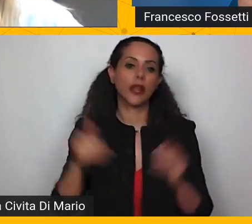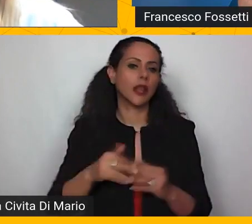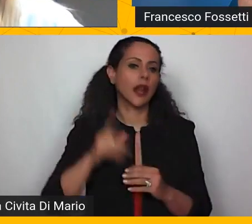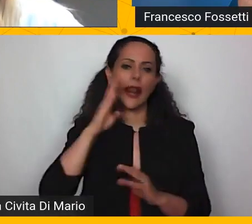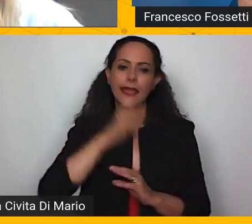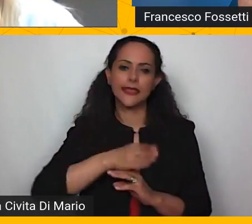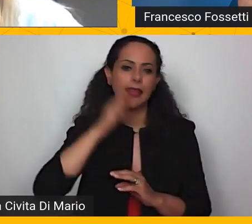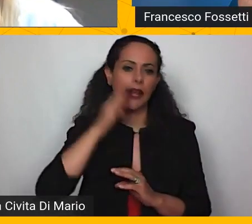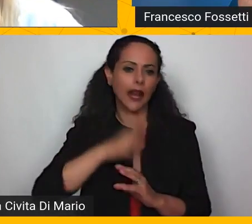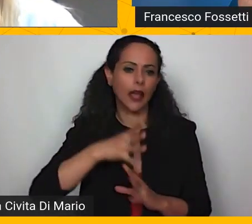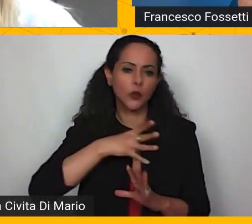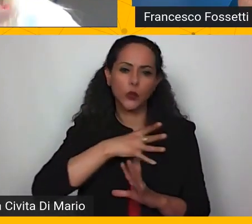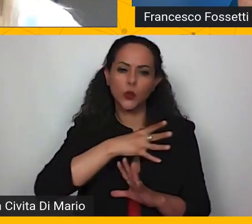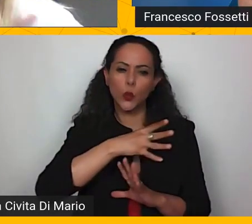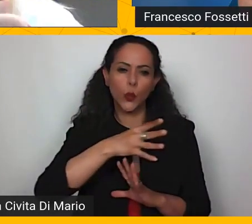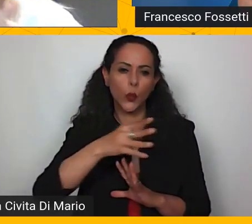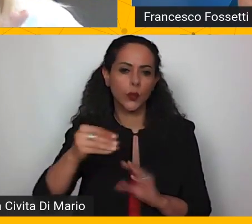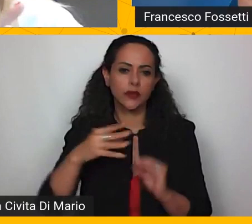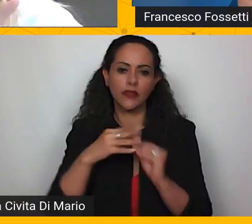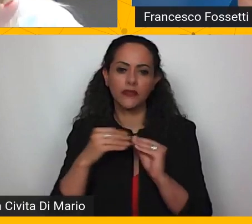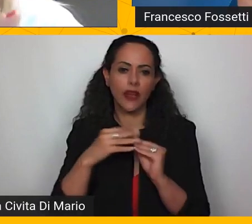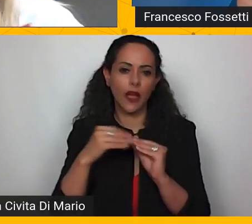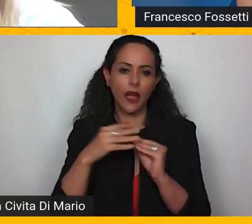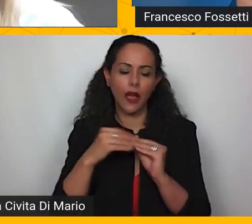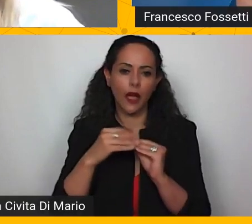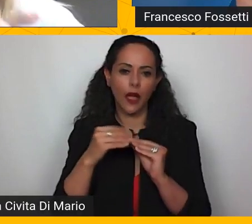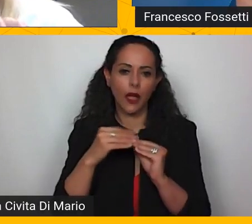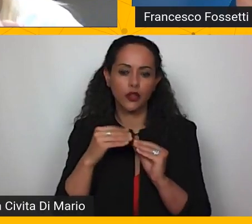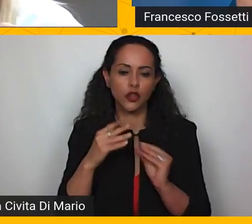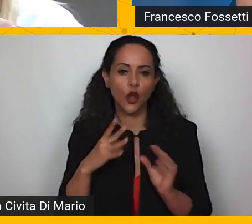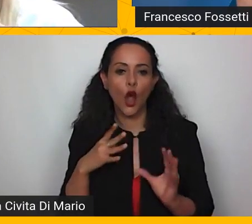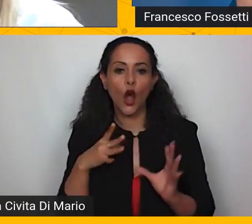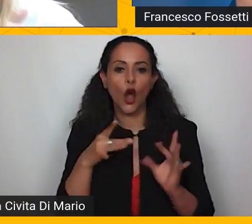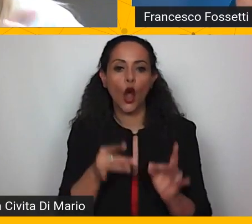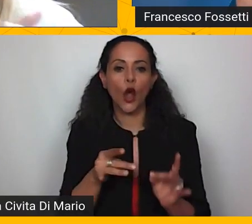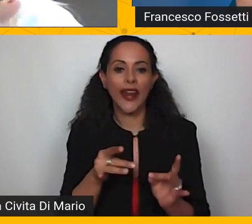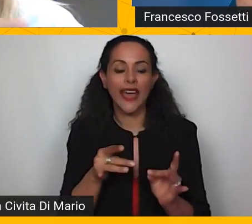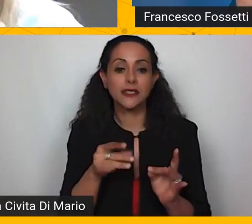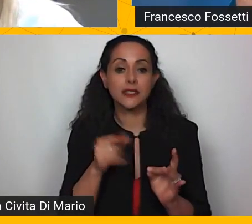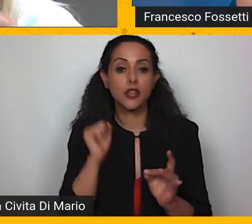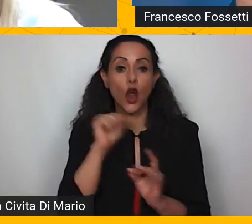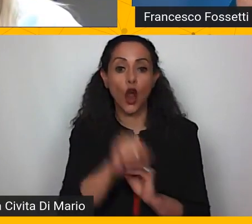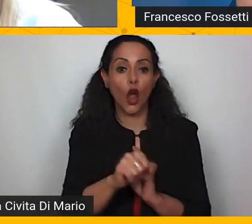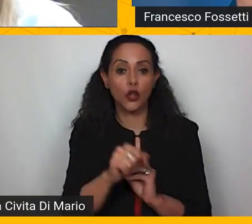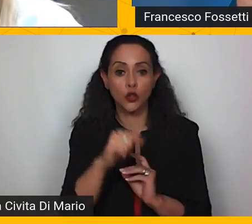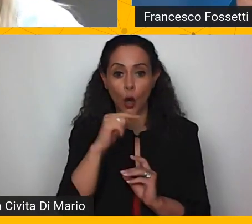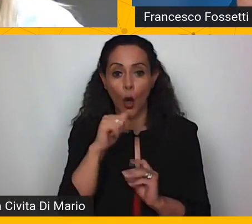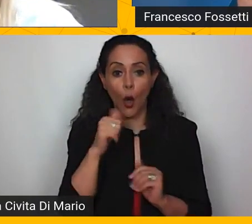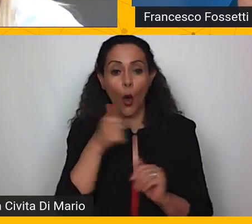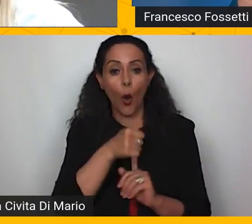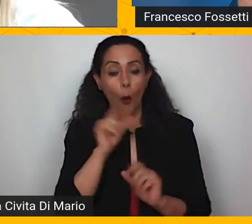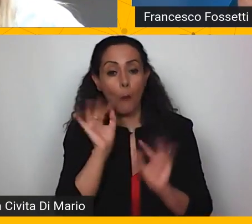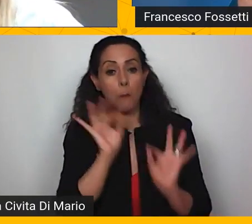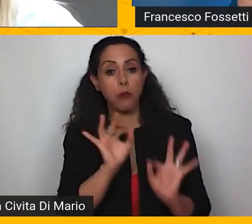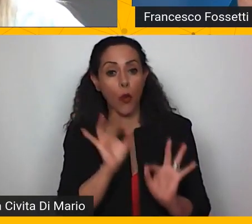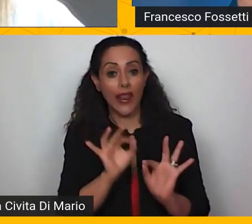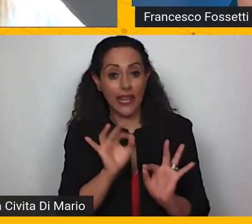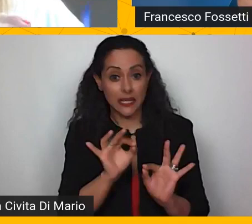altre dirette che abbiamo fatto sul tema connessi contro il bullismo, lo riconoscete dal